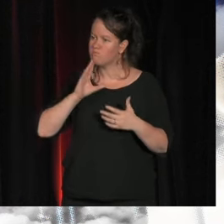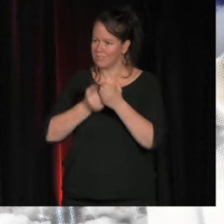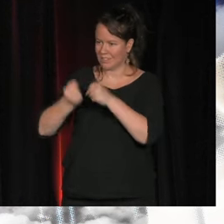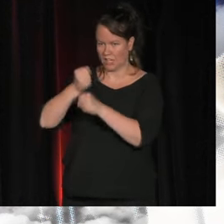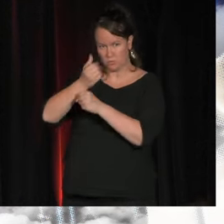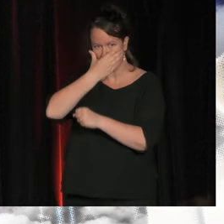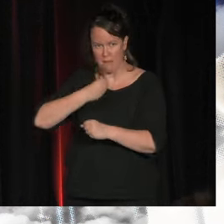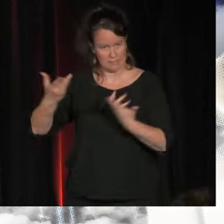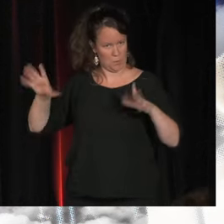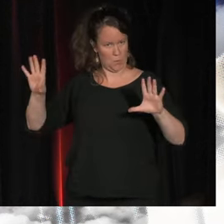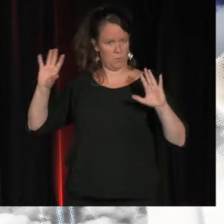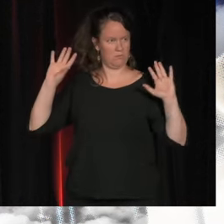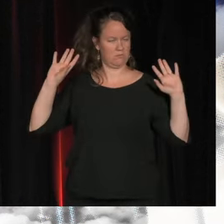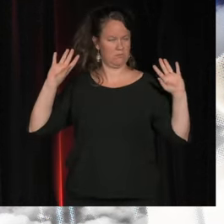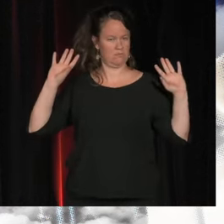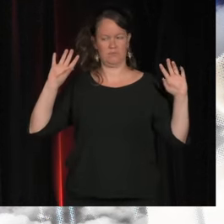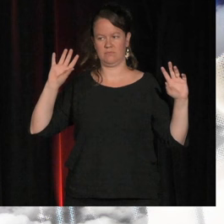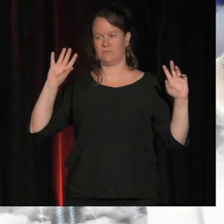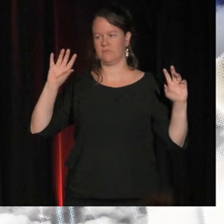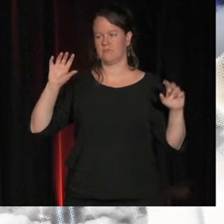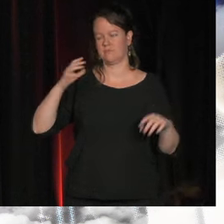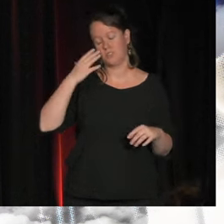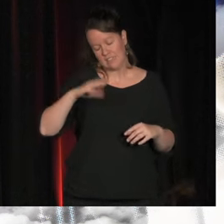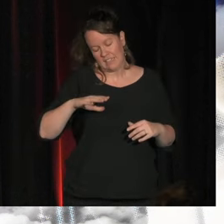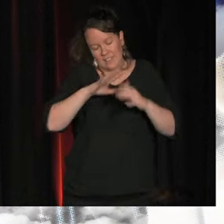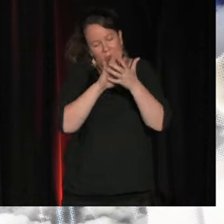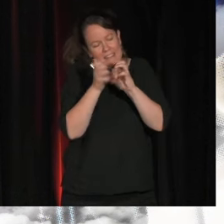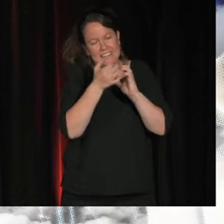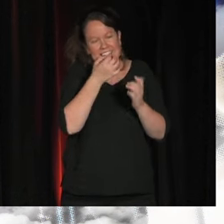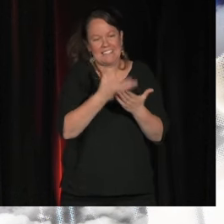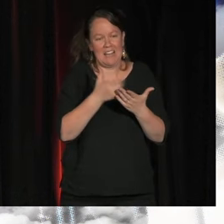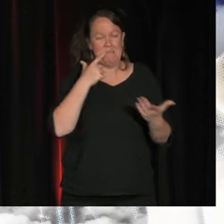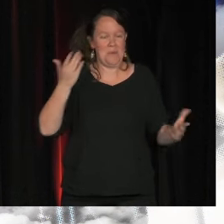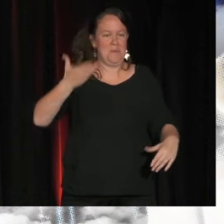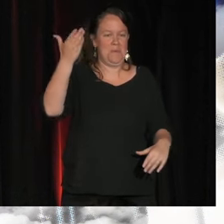Même si je pense que c'est vachement compliqué de répondre à cette question.